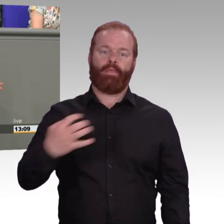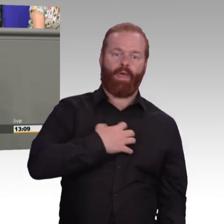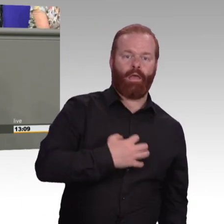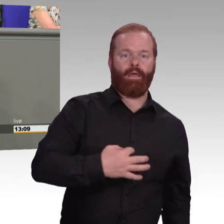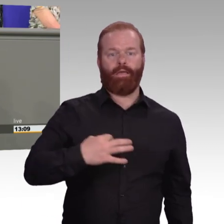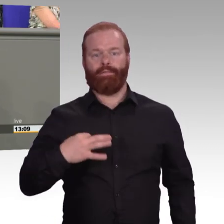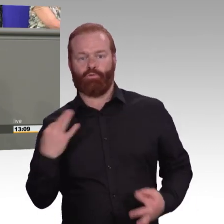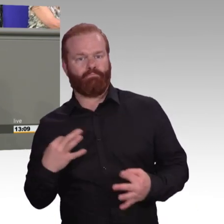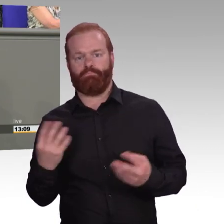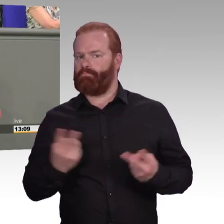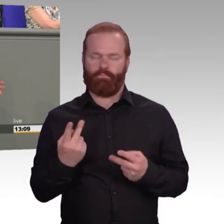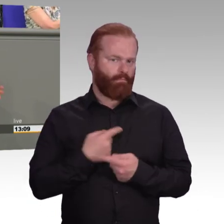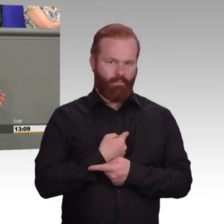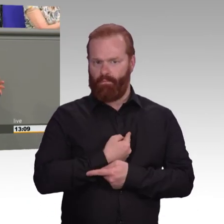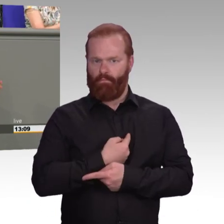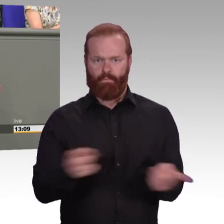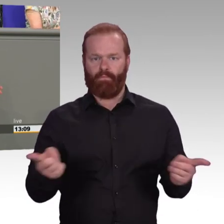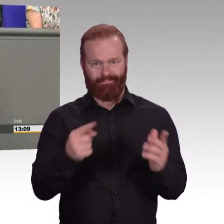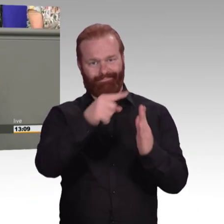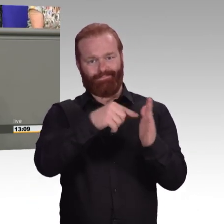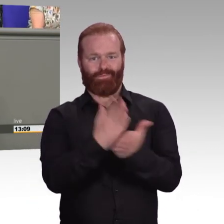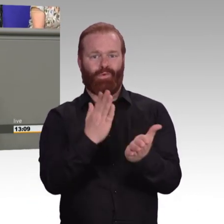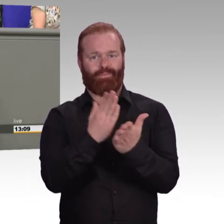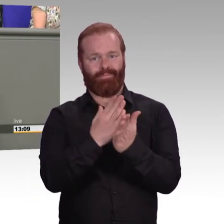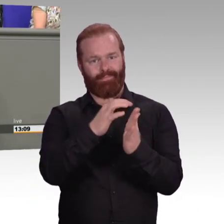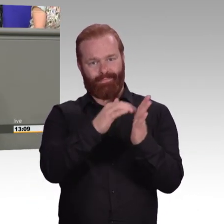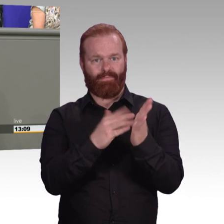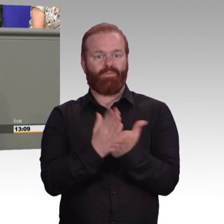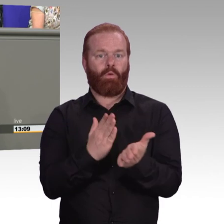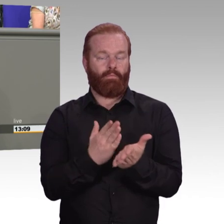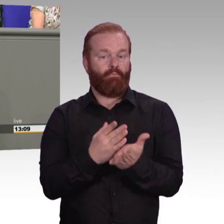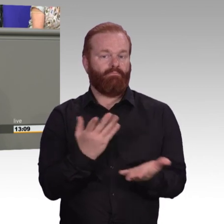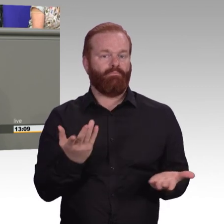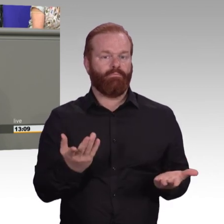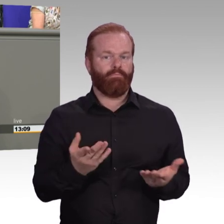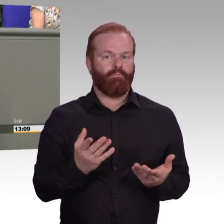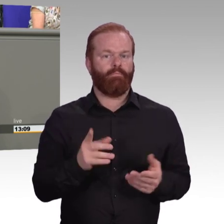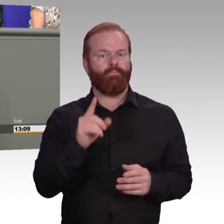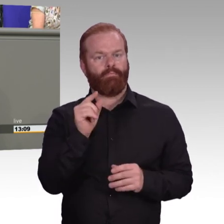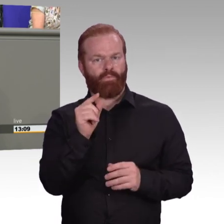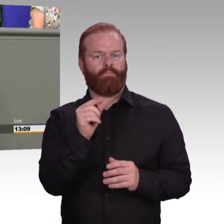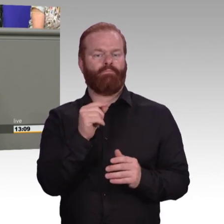und was durch den Artikel 6, wo die Kinder - im Rahmen ihrer Familie einen besonderen Schutz unterliegen -